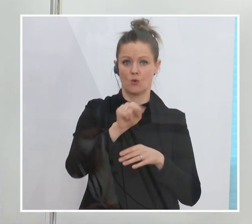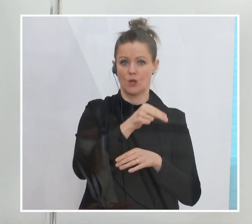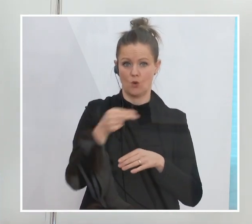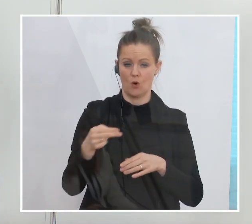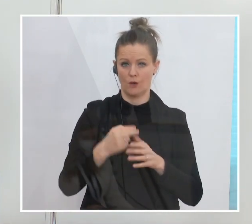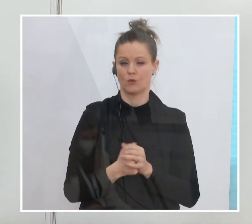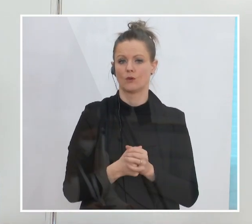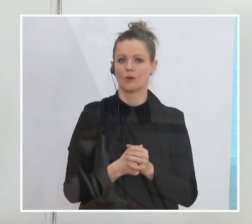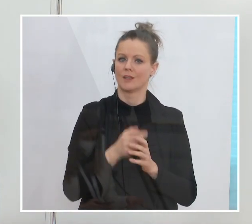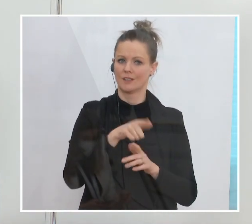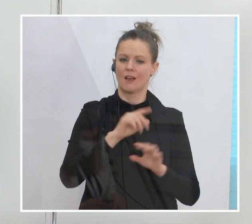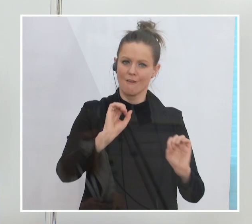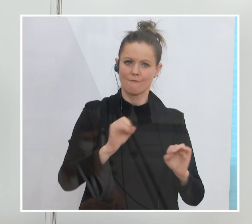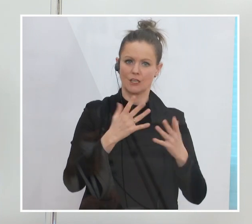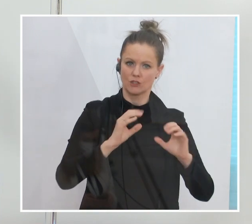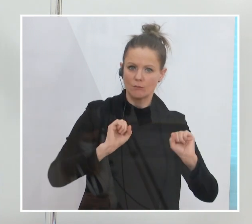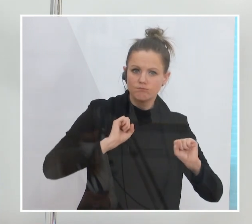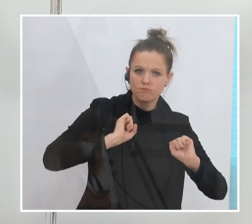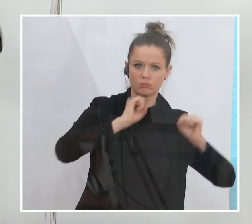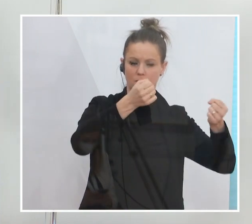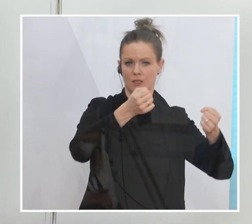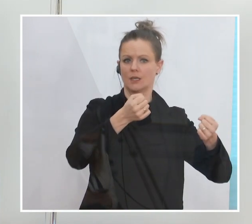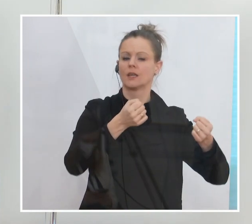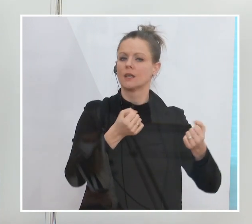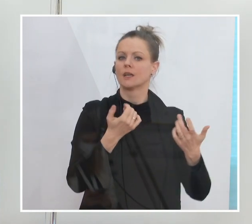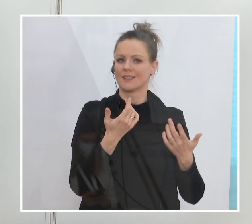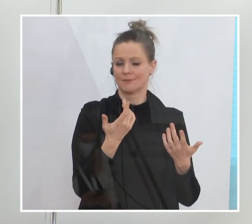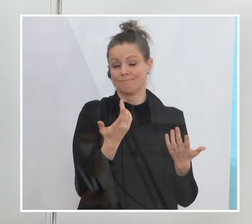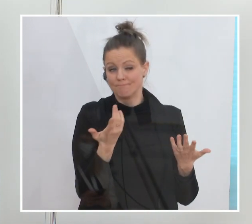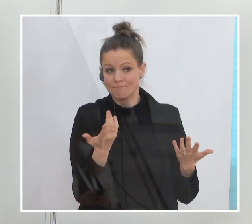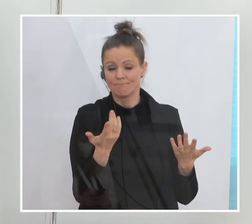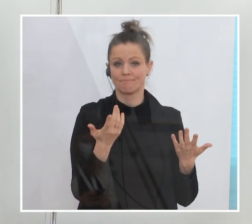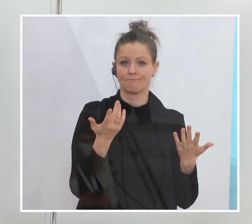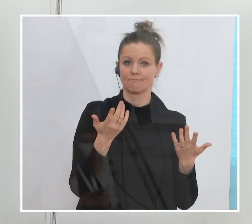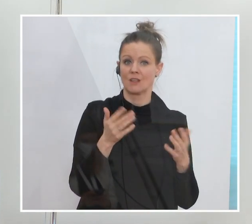schon um frische Initiativen gehen, um diese, wenn Sie so wollen, wie vorher beschrieben,